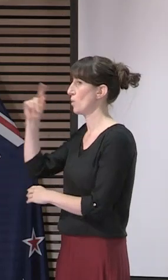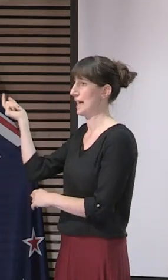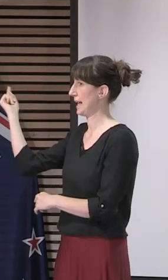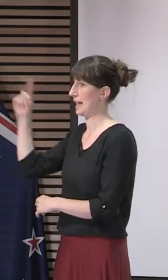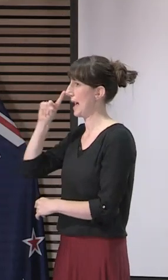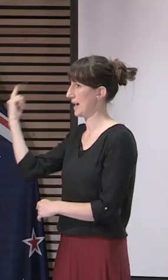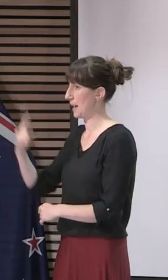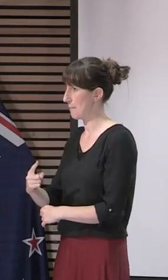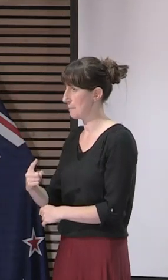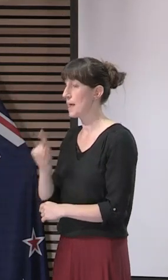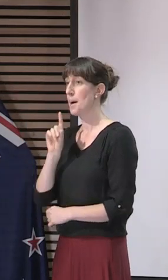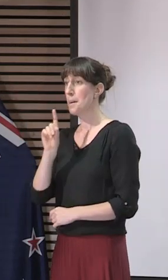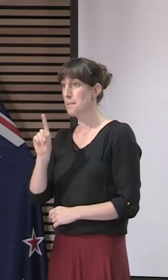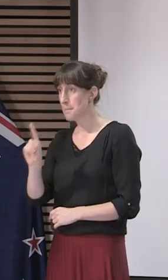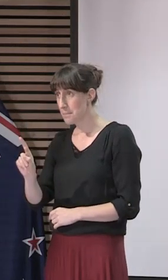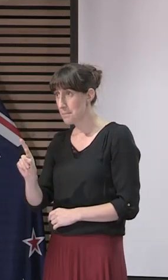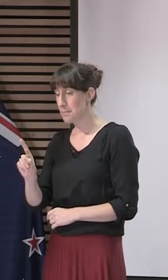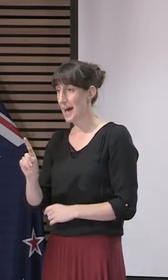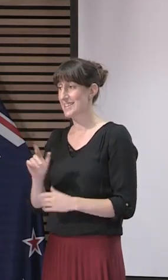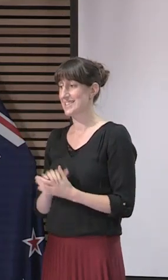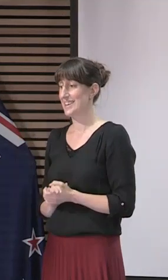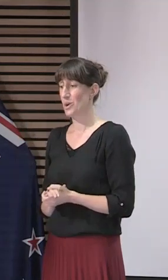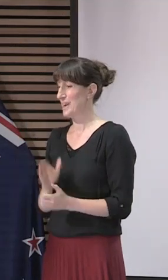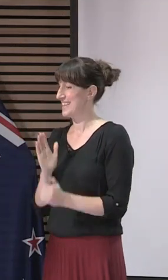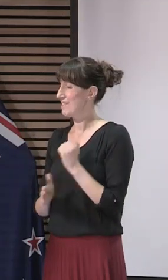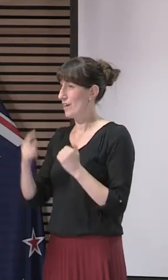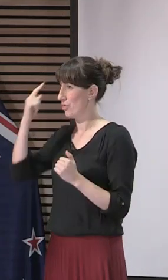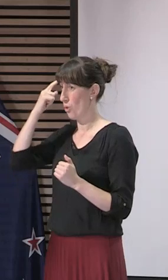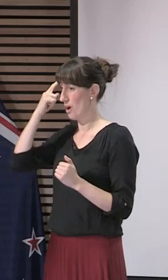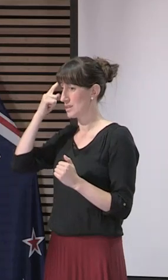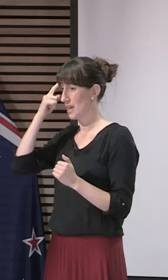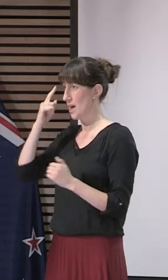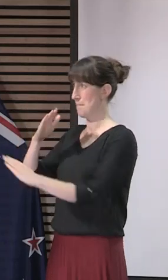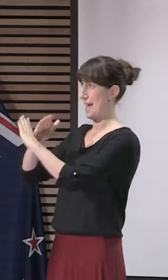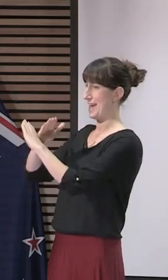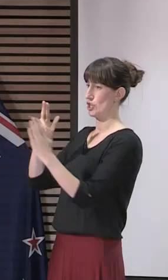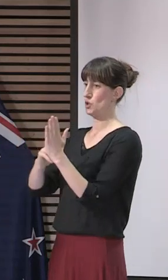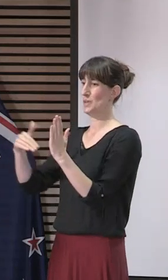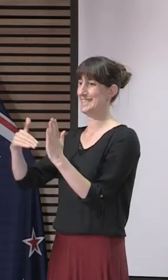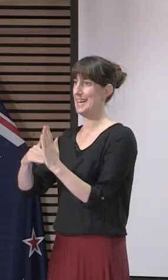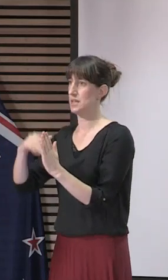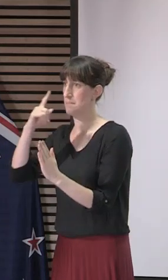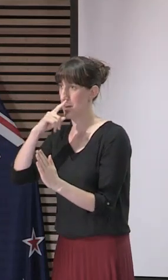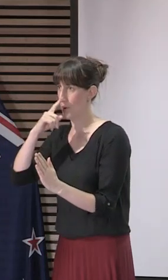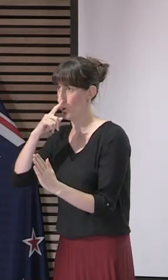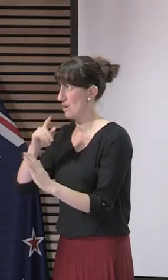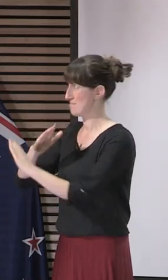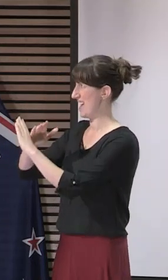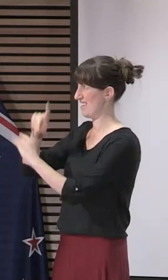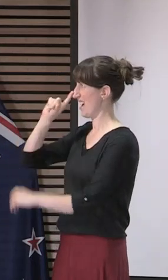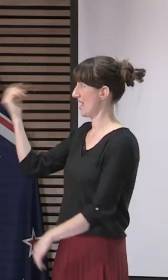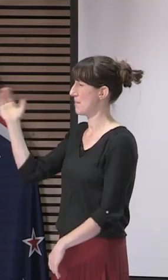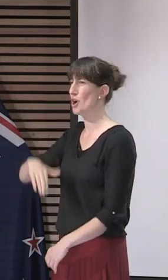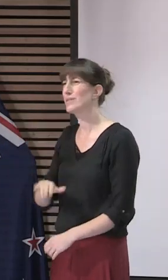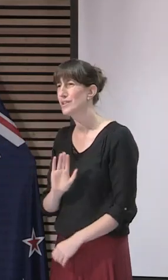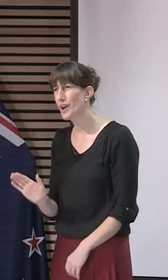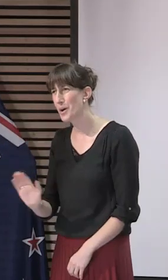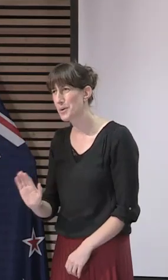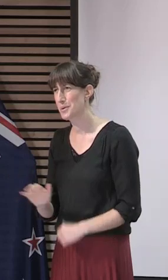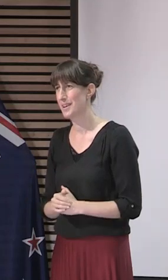rongo koe i te Tumuaki o te